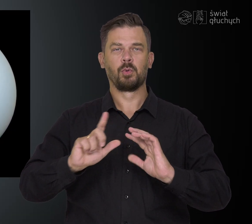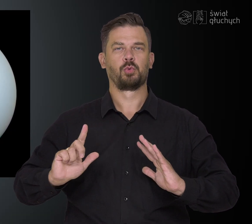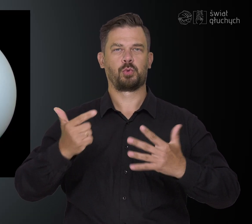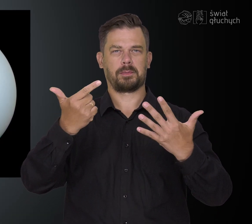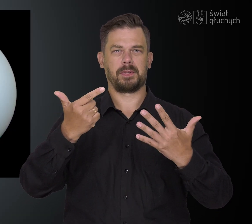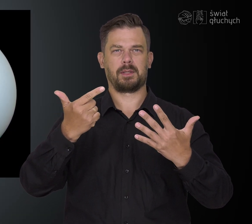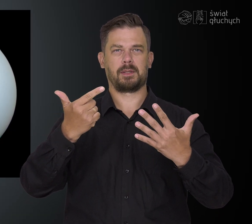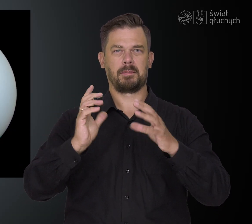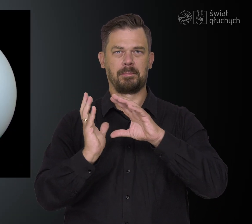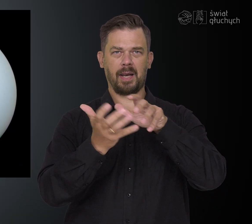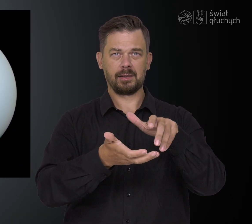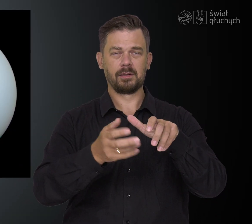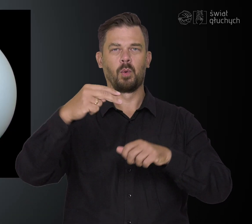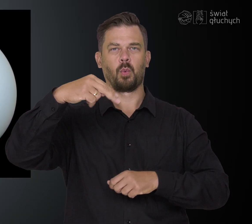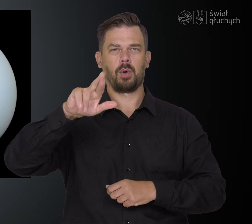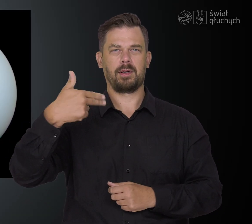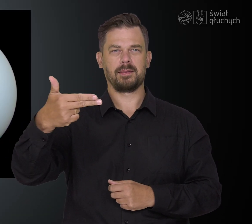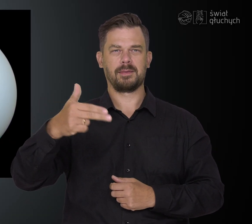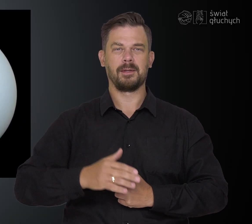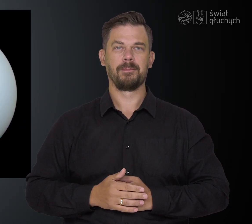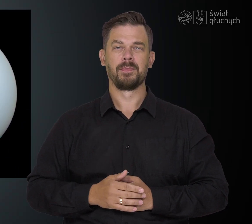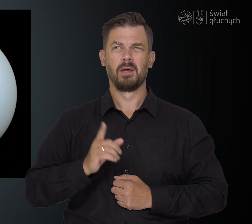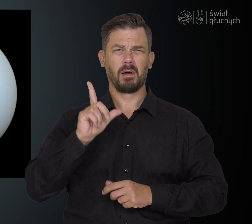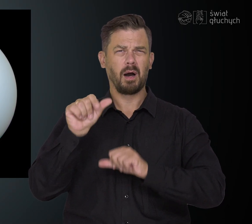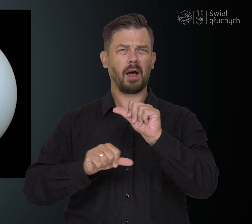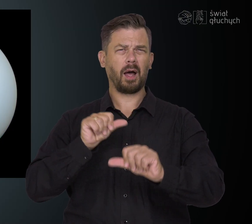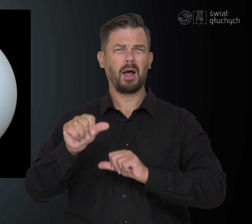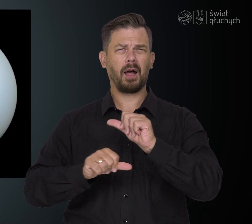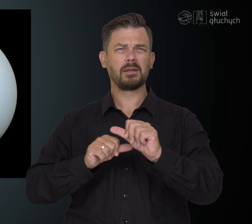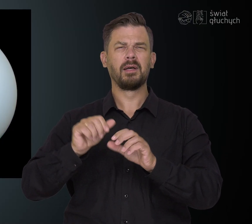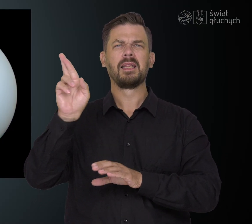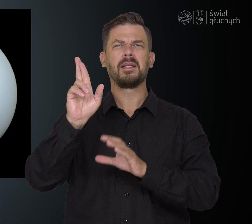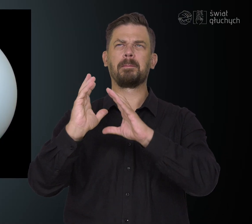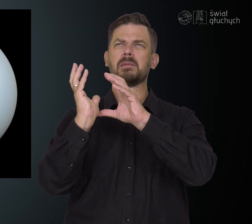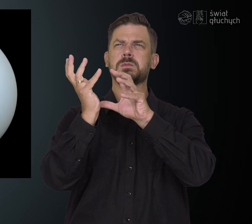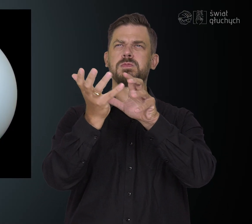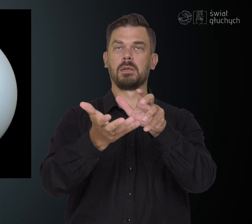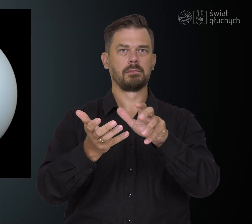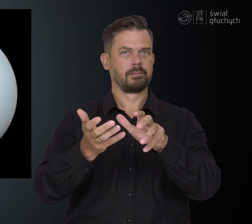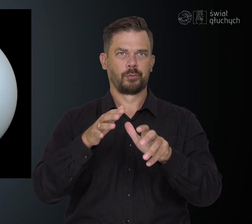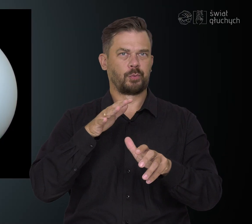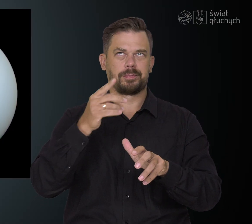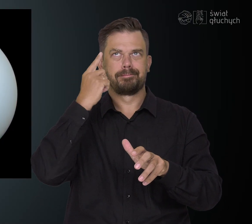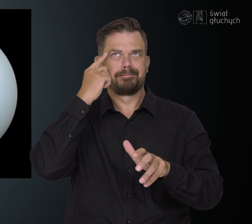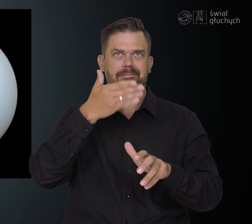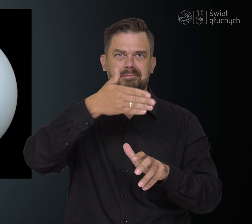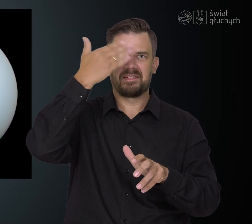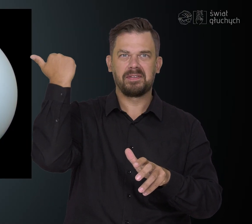Zbadamy siódmą planetę od Słońca, czyli Urana. Przez całe stulecia ten błękitny glob krył w sobie mnóstwo sekretów,